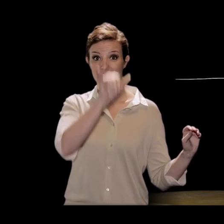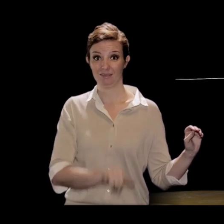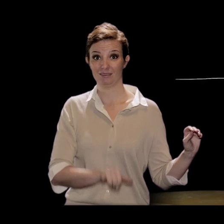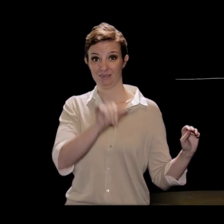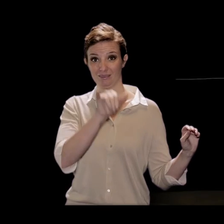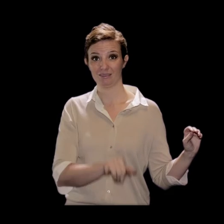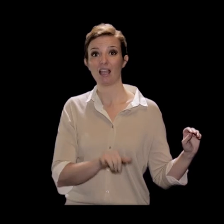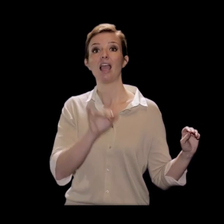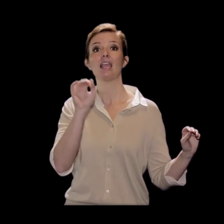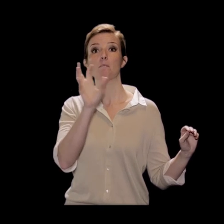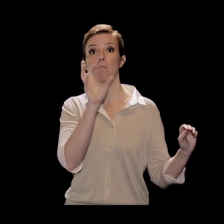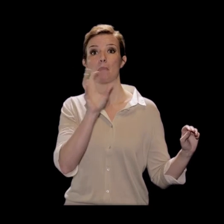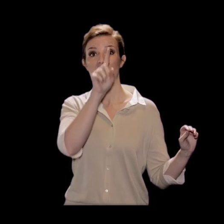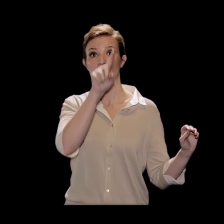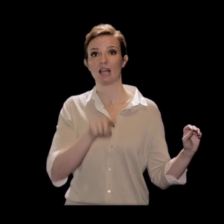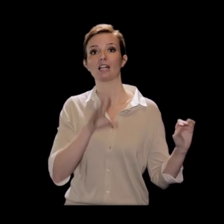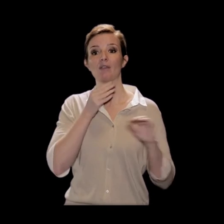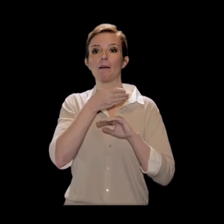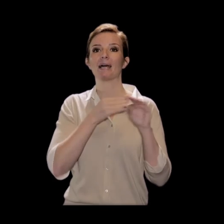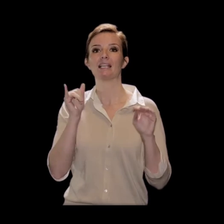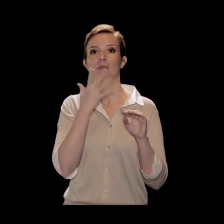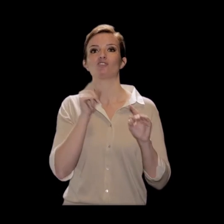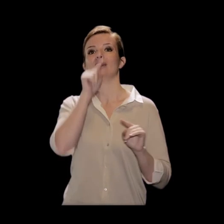in cui viene riportata la parte immaginaria del numero complesso.